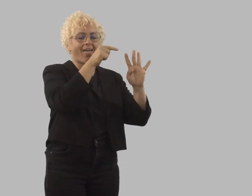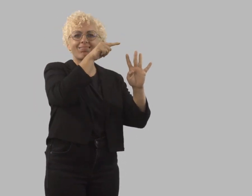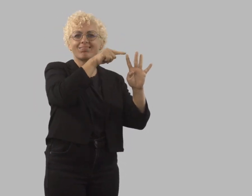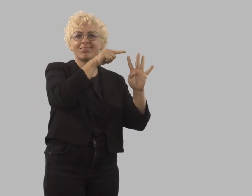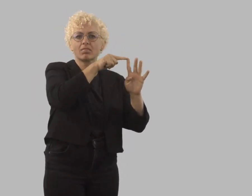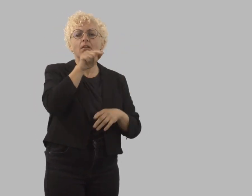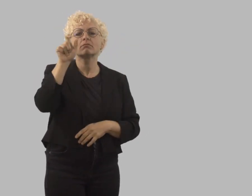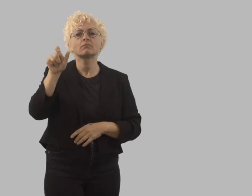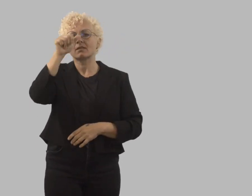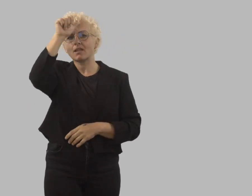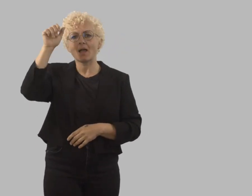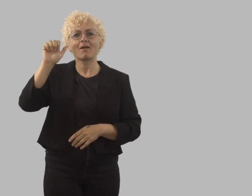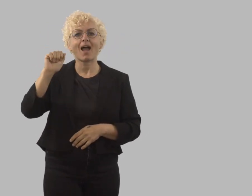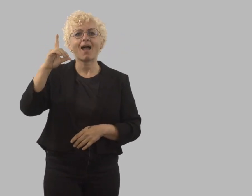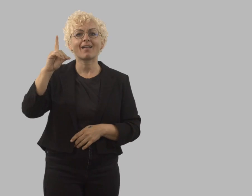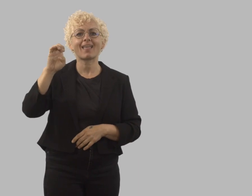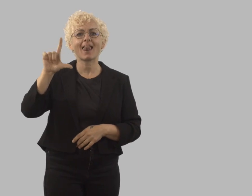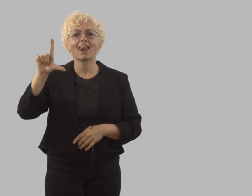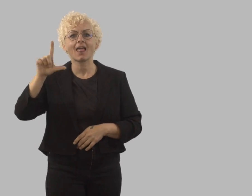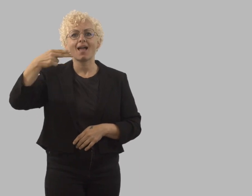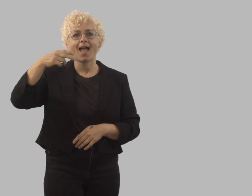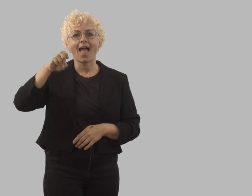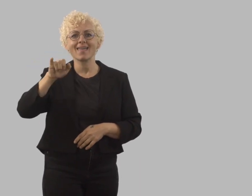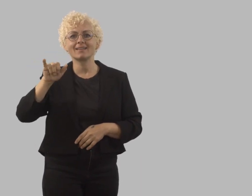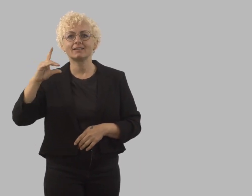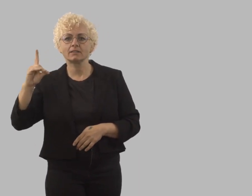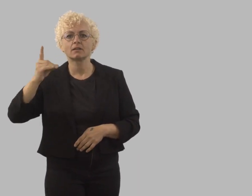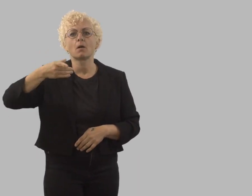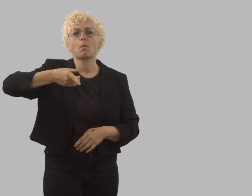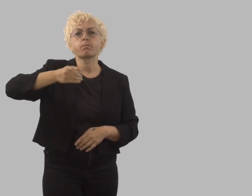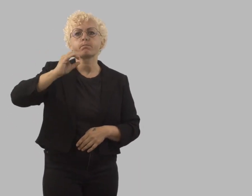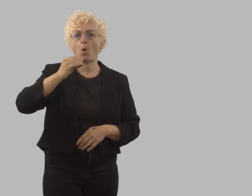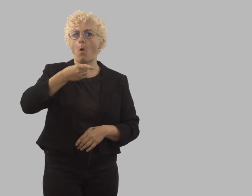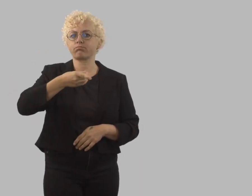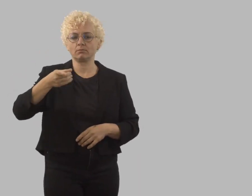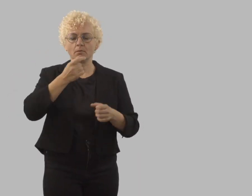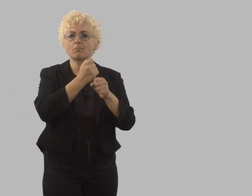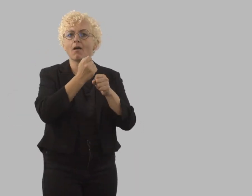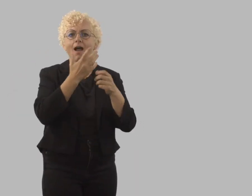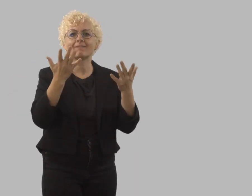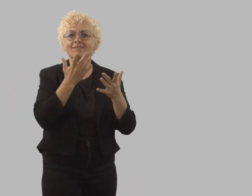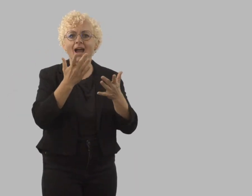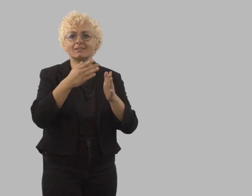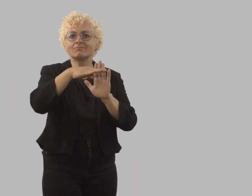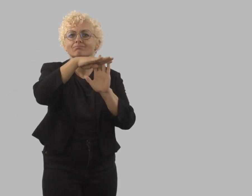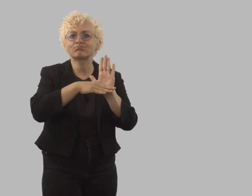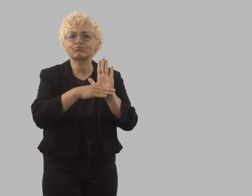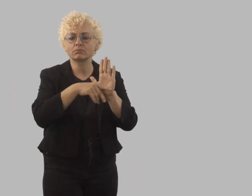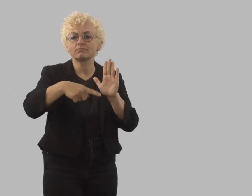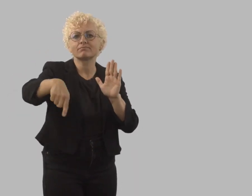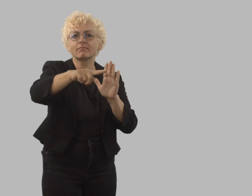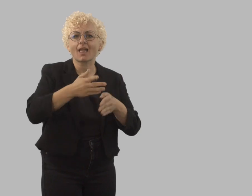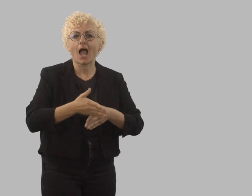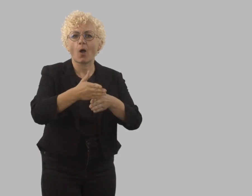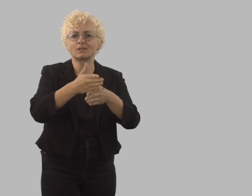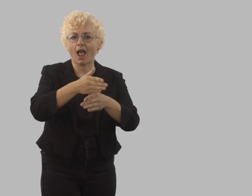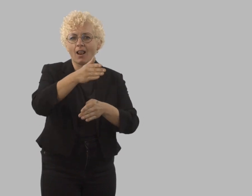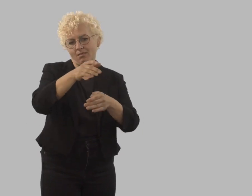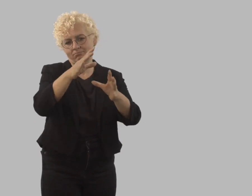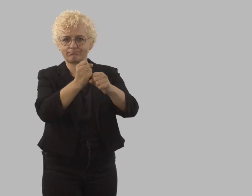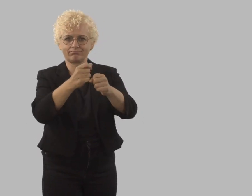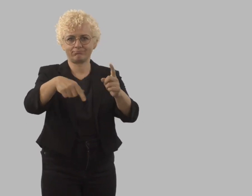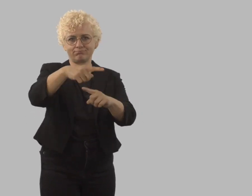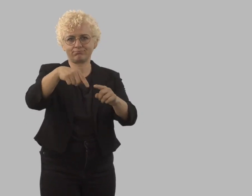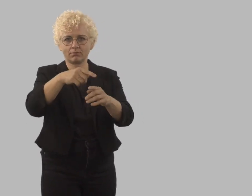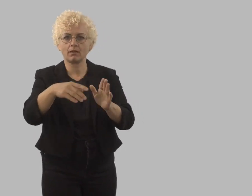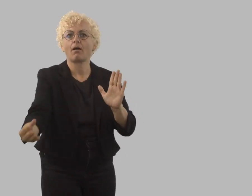unter ihnen Adelheid Popp, ein Hausgehilfinnengesetz ein